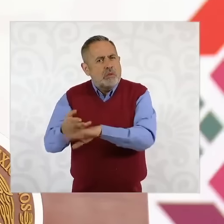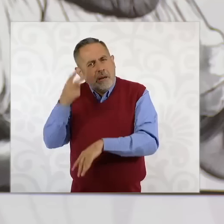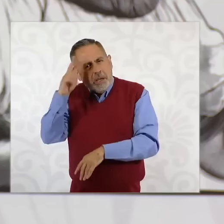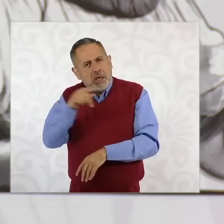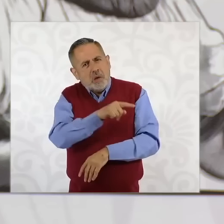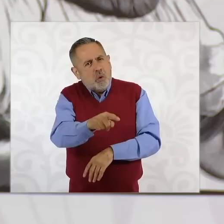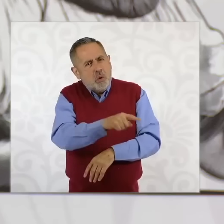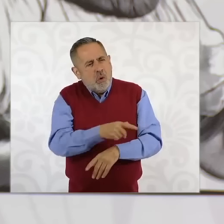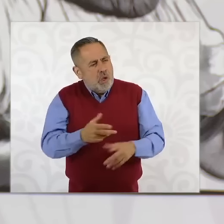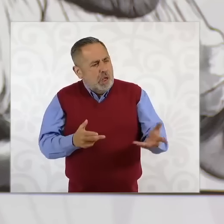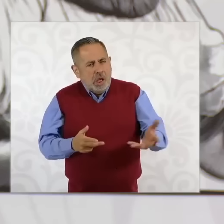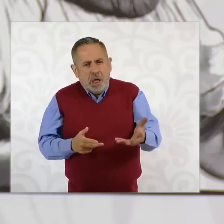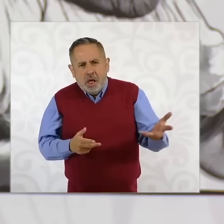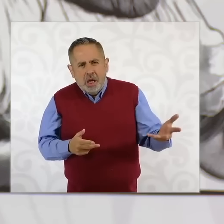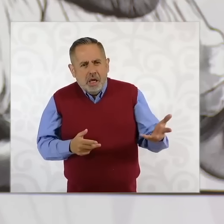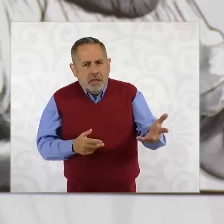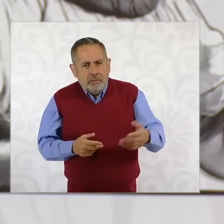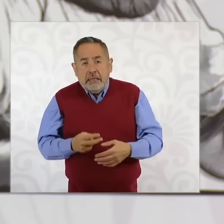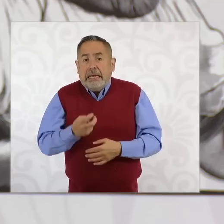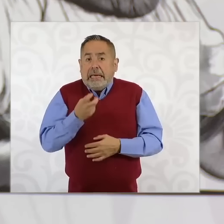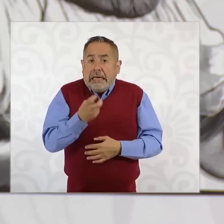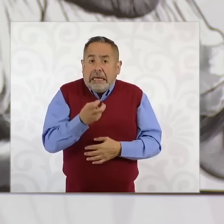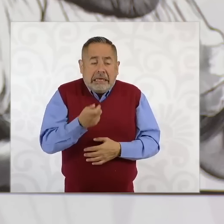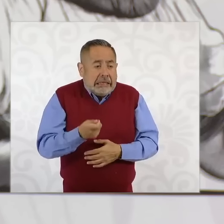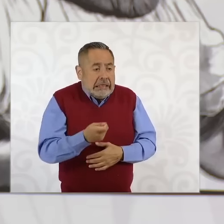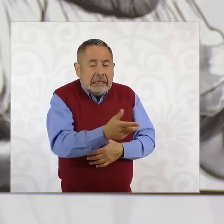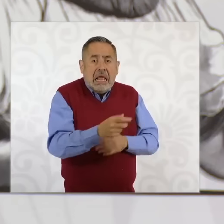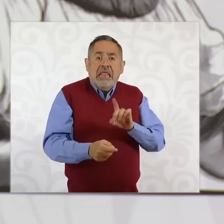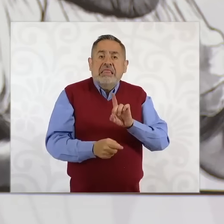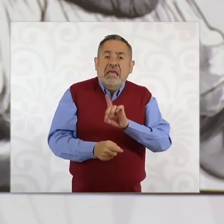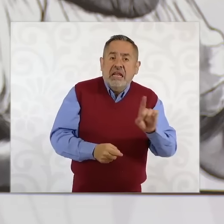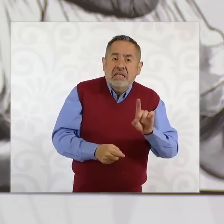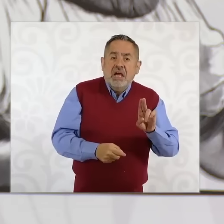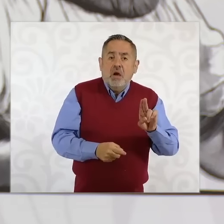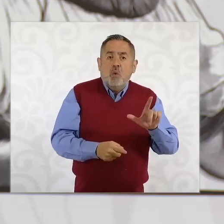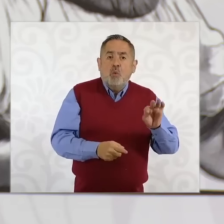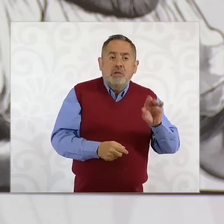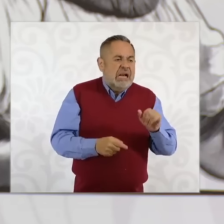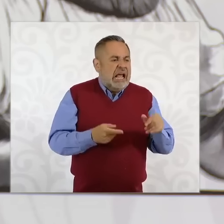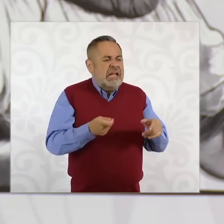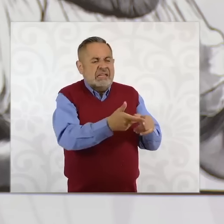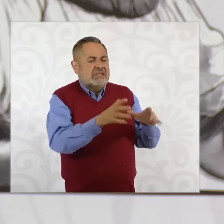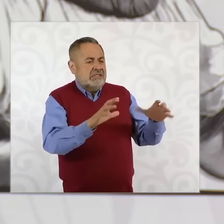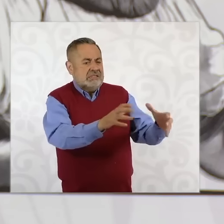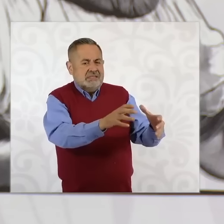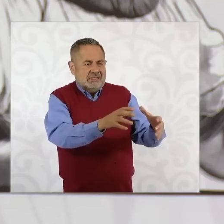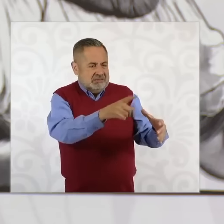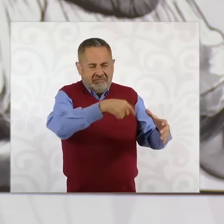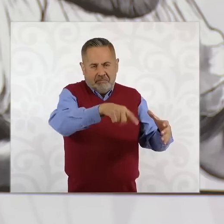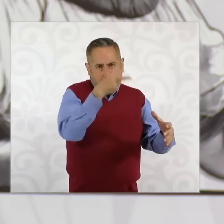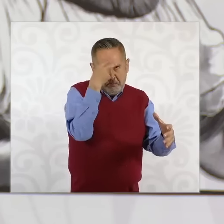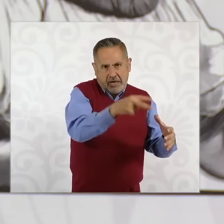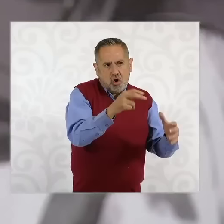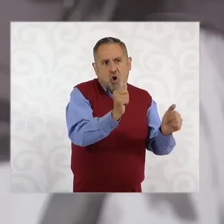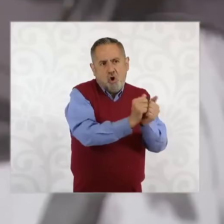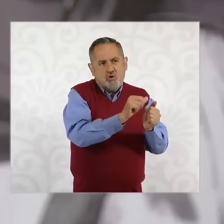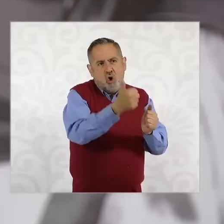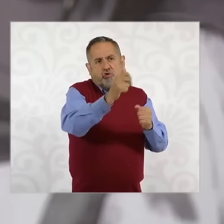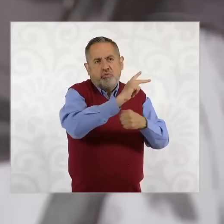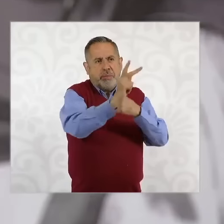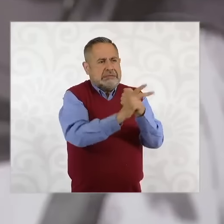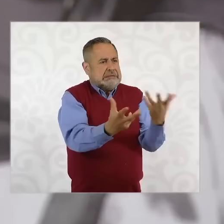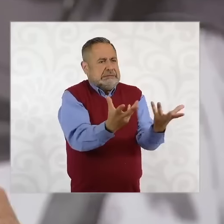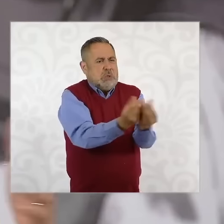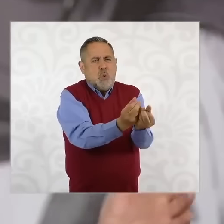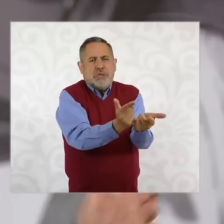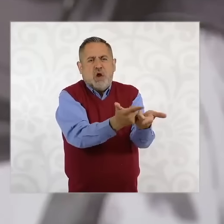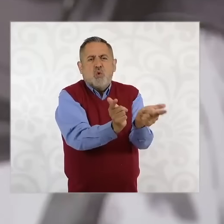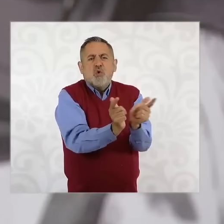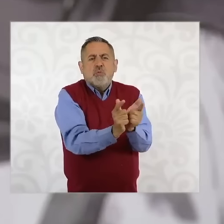Ahora, esa es la derecha, la derecha mexicana y la derecha extranjera o de otros países.